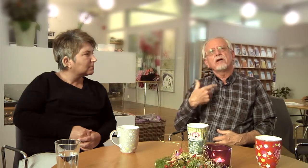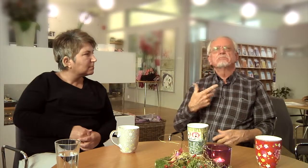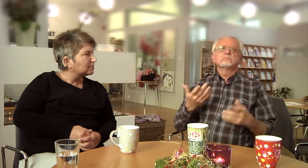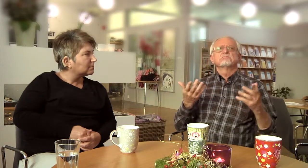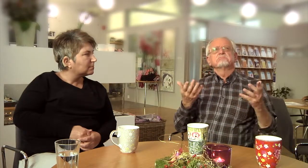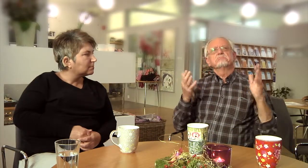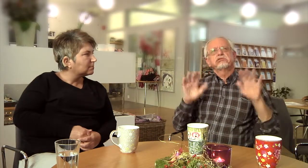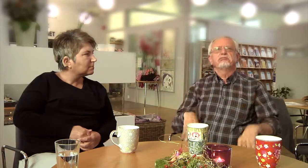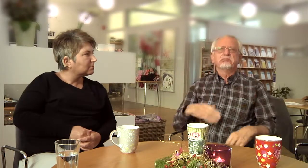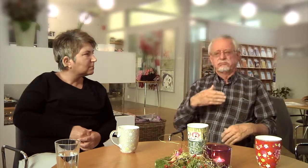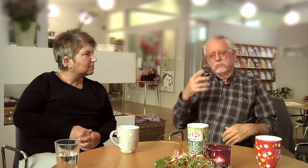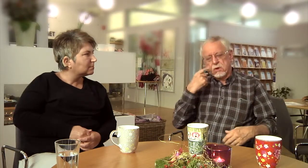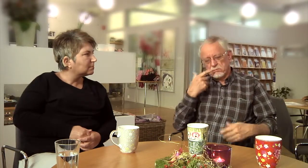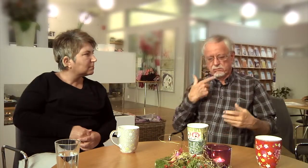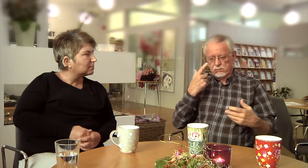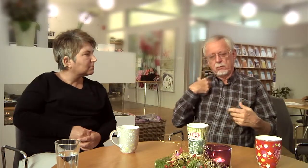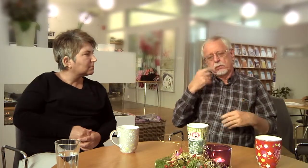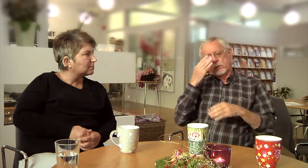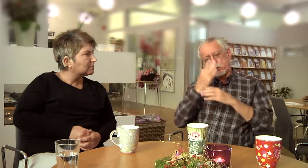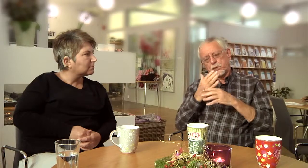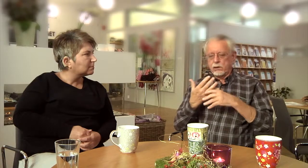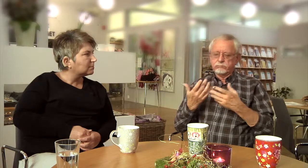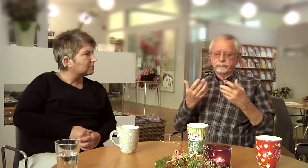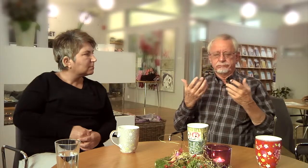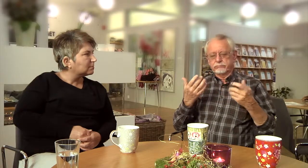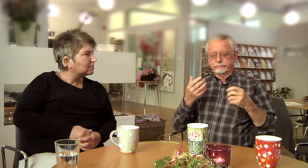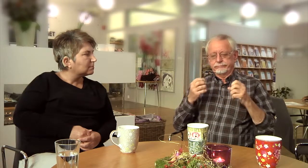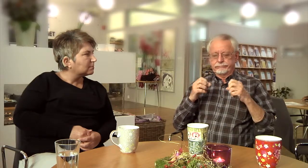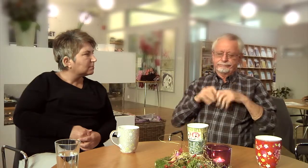Jeg tenkte "ja, ja, - jeg er 73 år og skal tross alt være fornøyd med det."